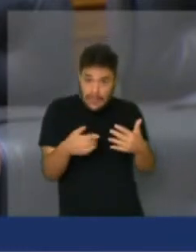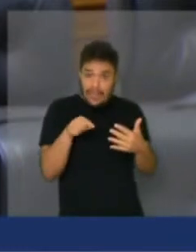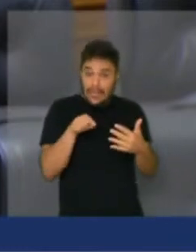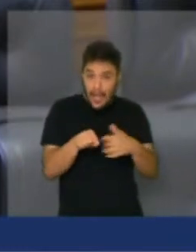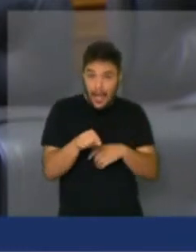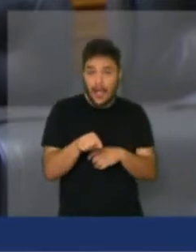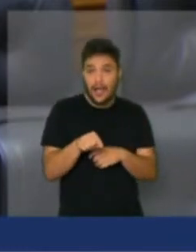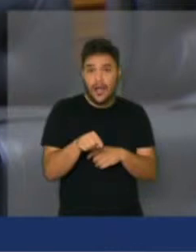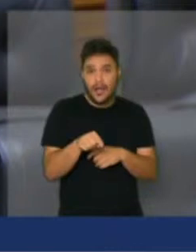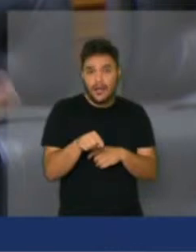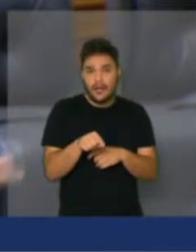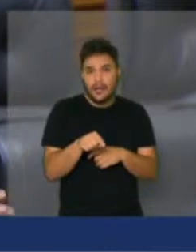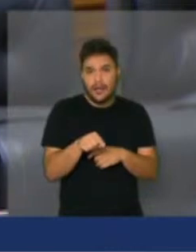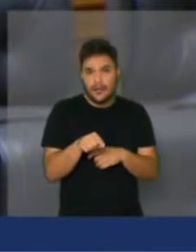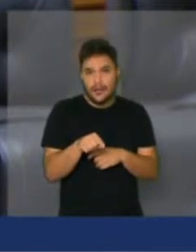ACORDO COM O CISÃO A GENTE PODE CONVERSAR SOBRE ISSO,